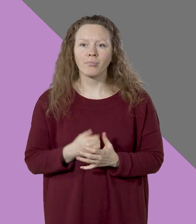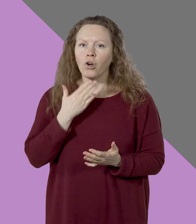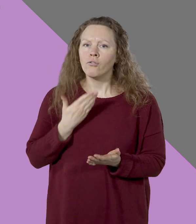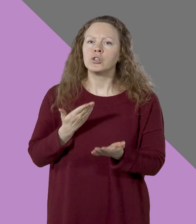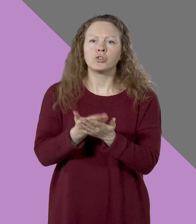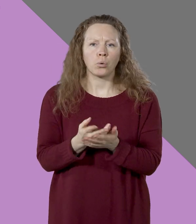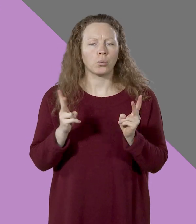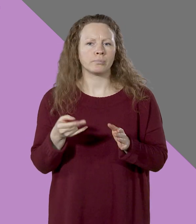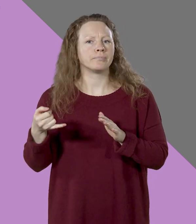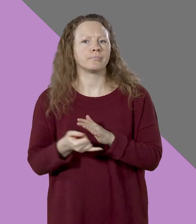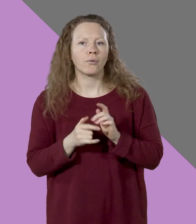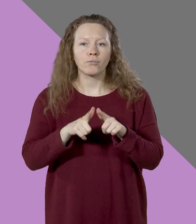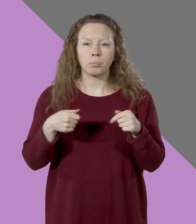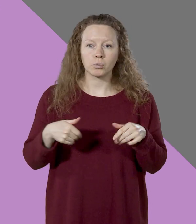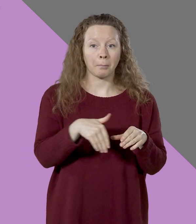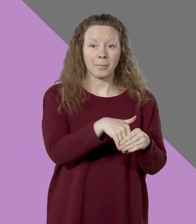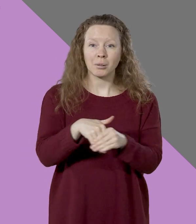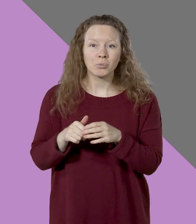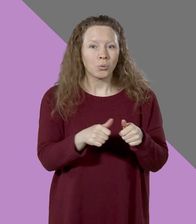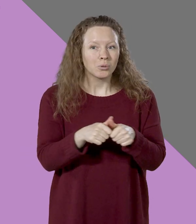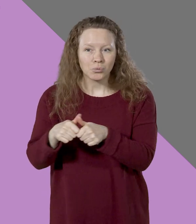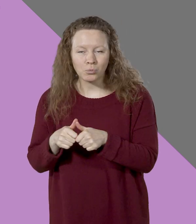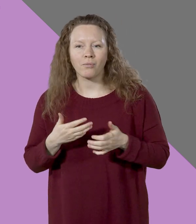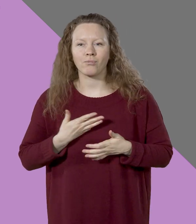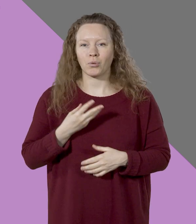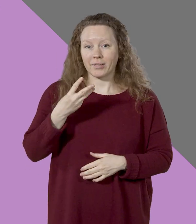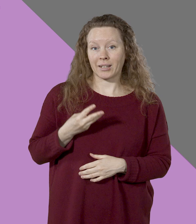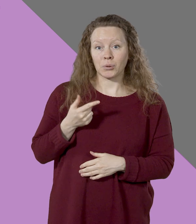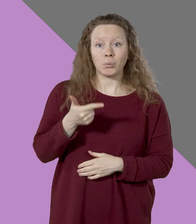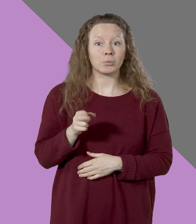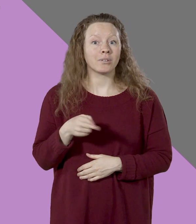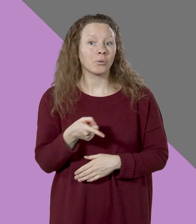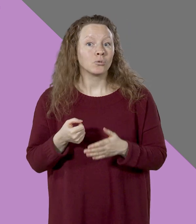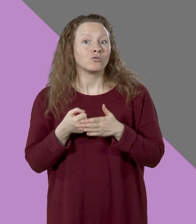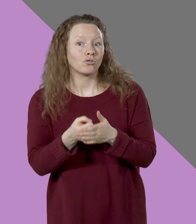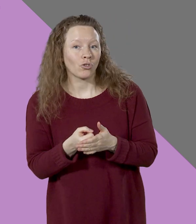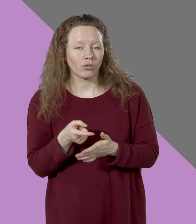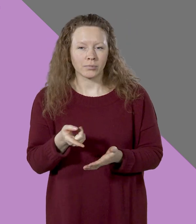Enligt förslaget får förbundets medlems- organisationer 30 000 euro i understöd, -